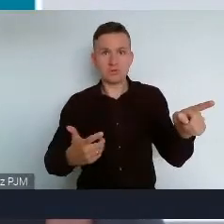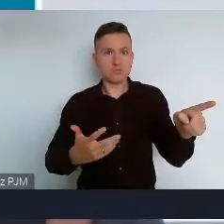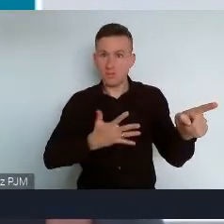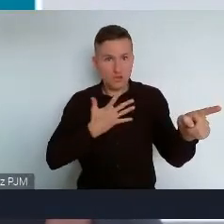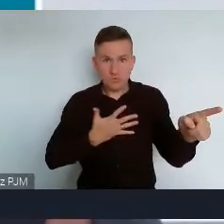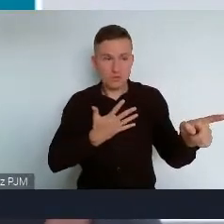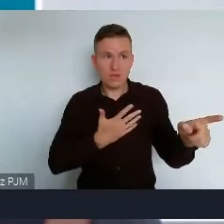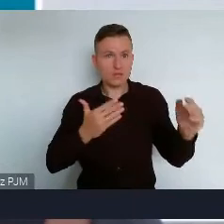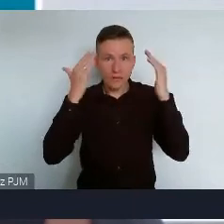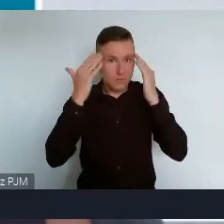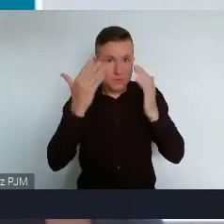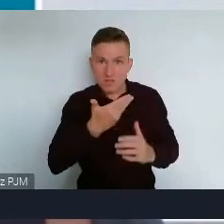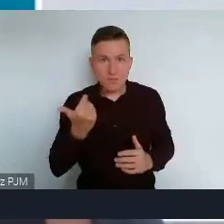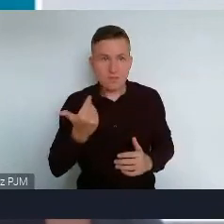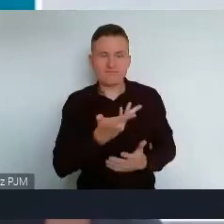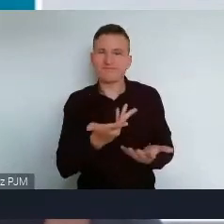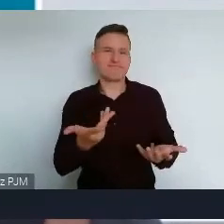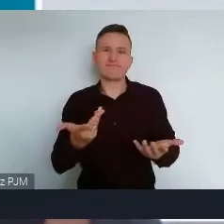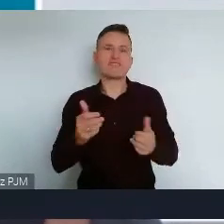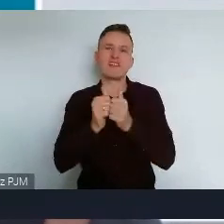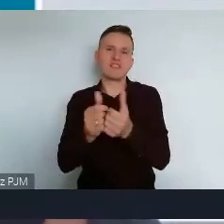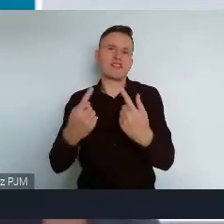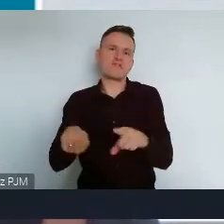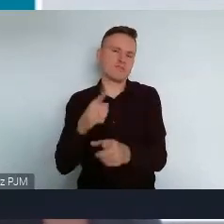i wszyscy zgodzić się na określony kurs